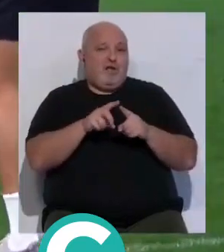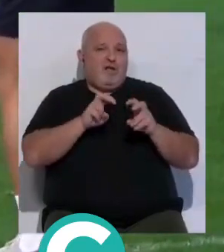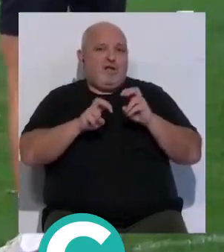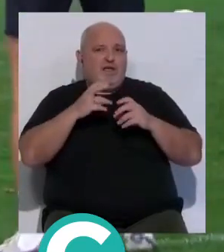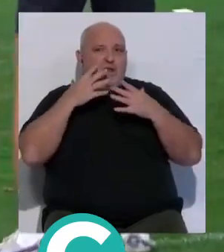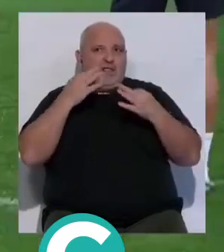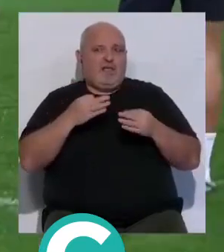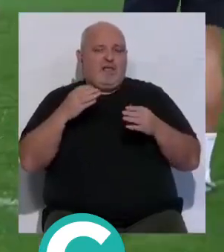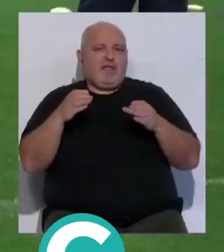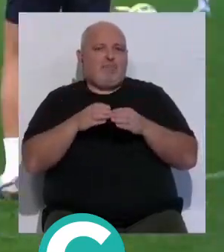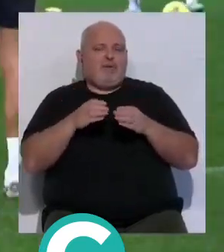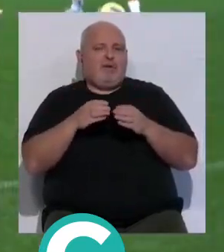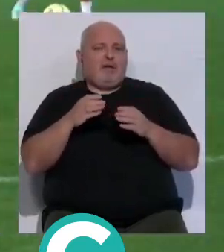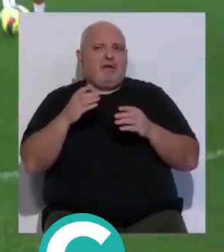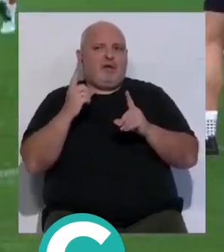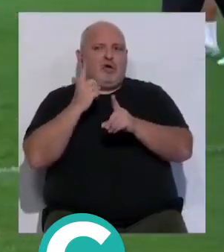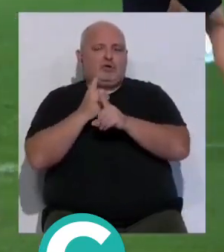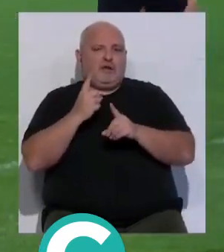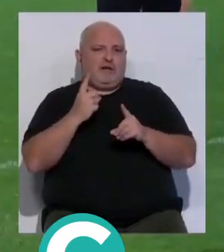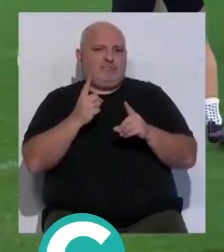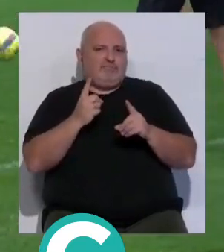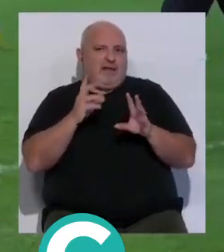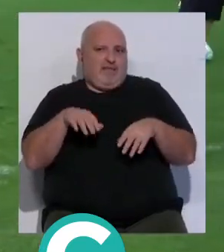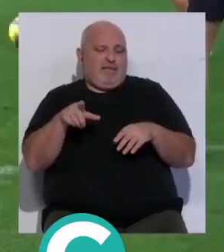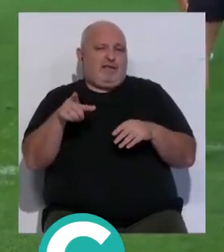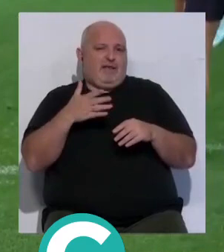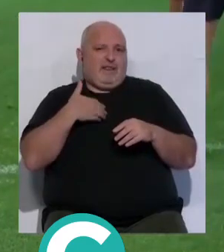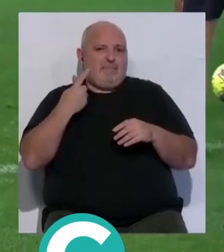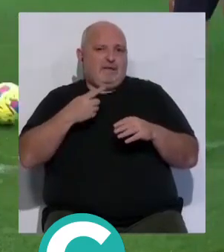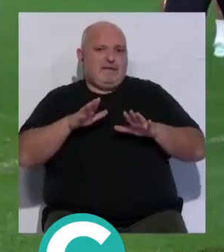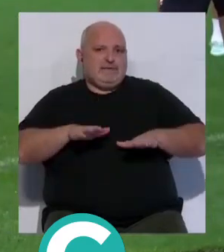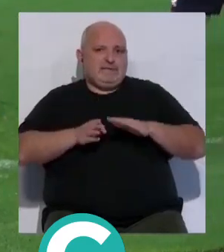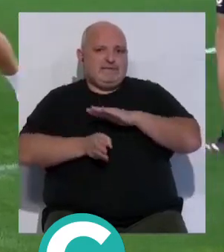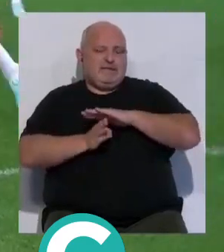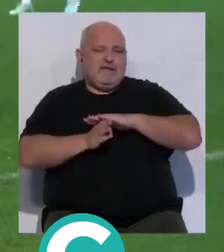no de un equipo que compite con el Cádiz por mantener la categoría y que ha tenido por ejemplo